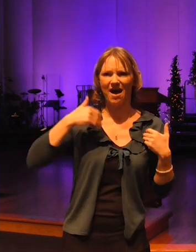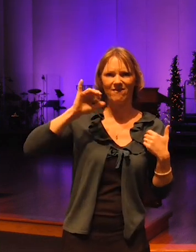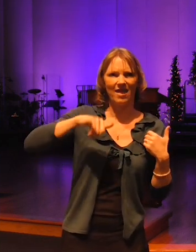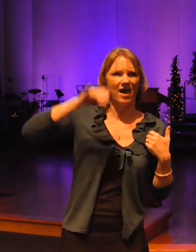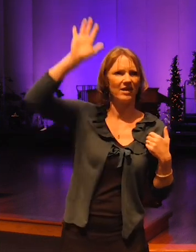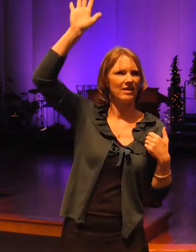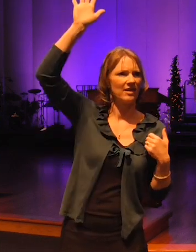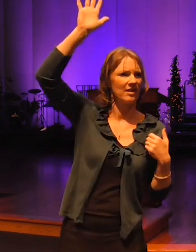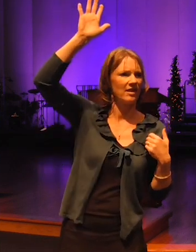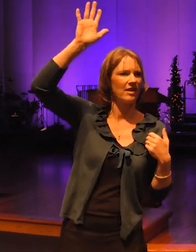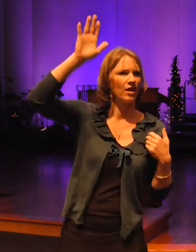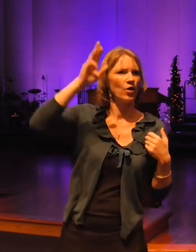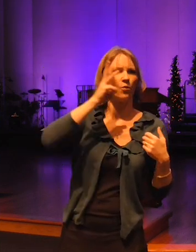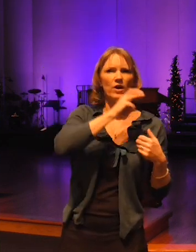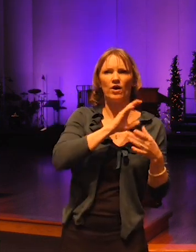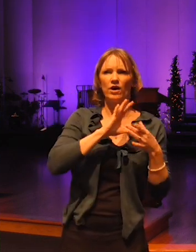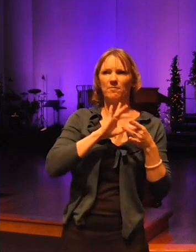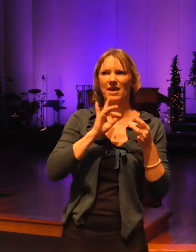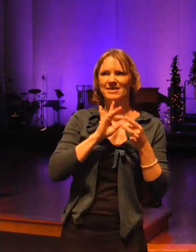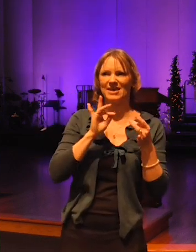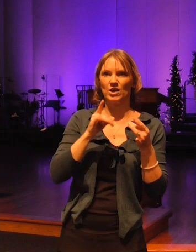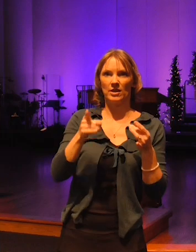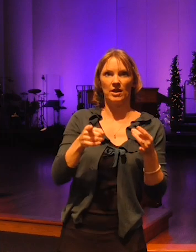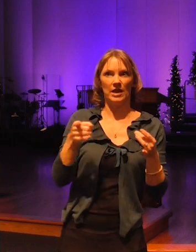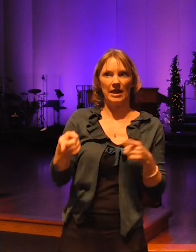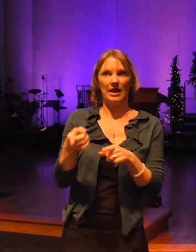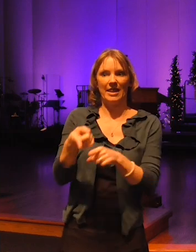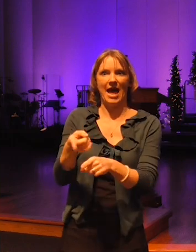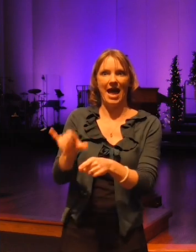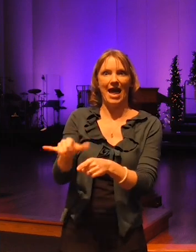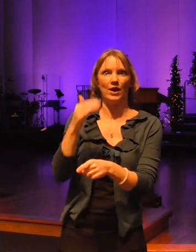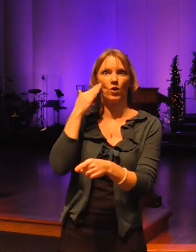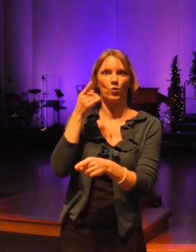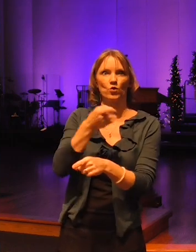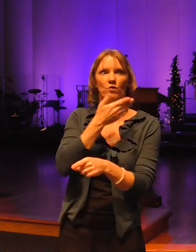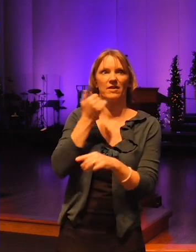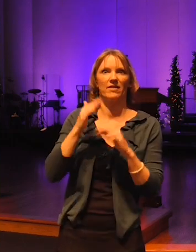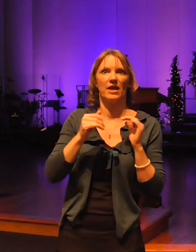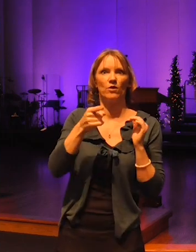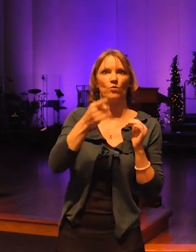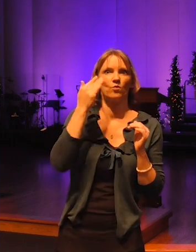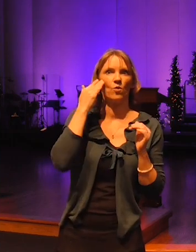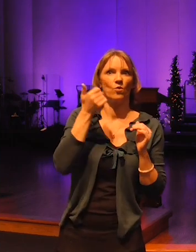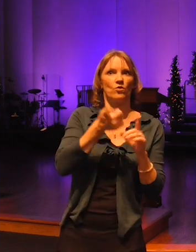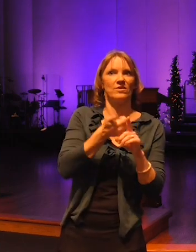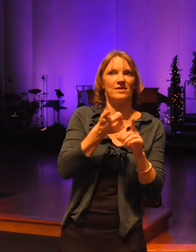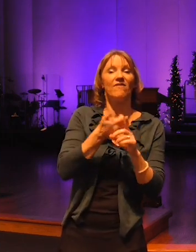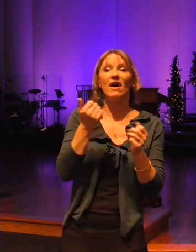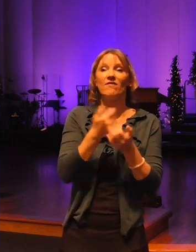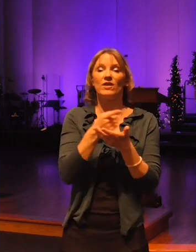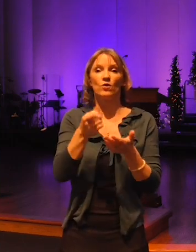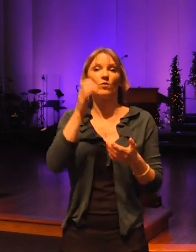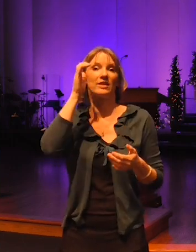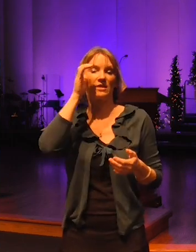mejor que tú mismo y todo lo que escuchas uh, allí había un arte